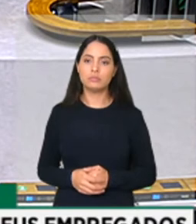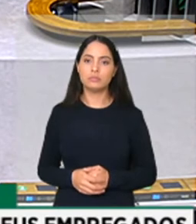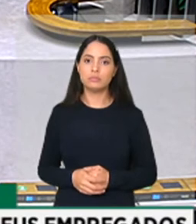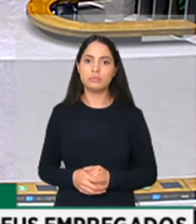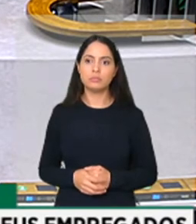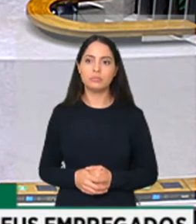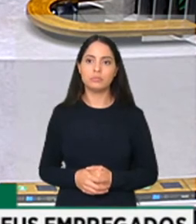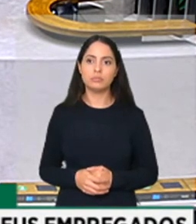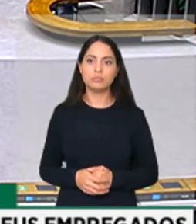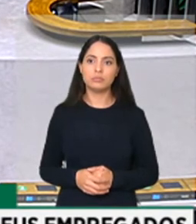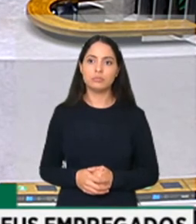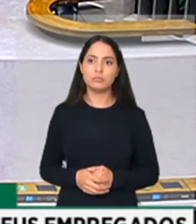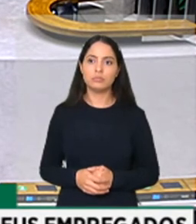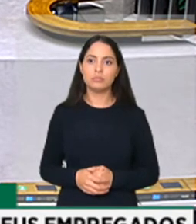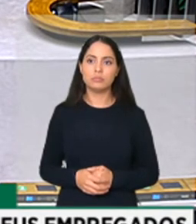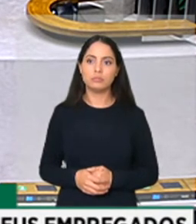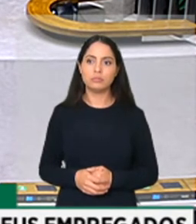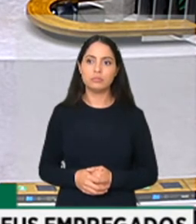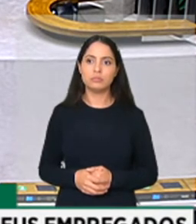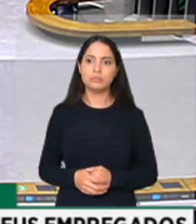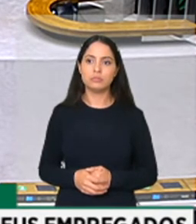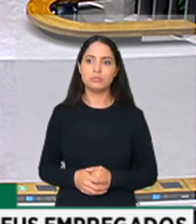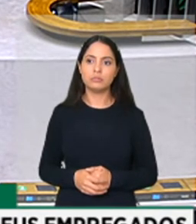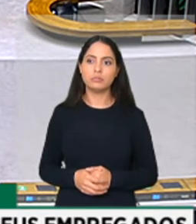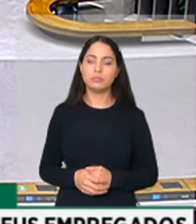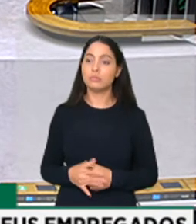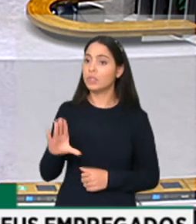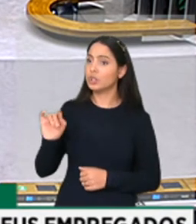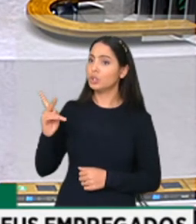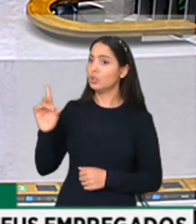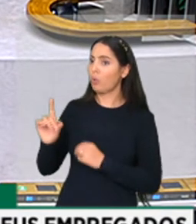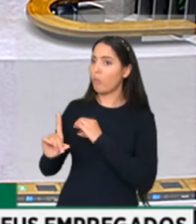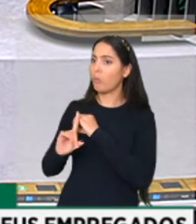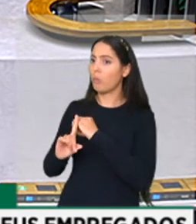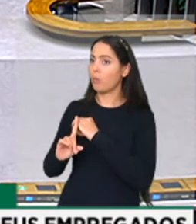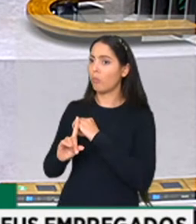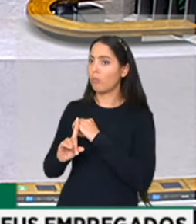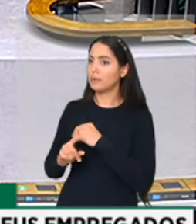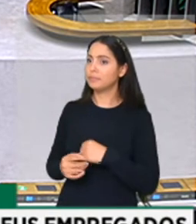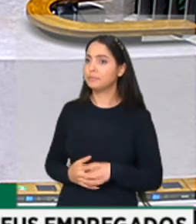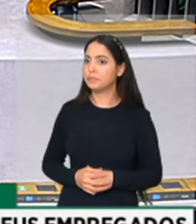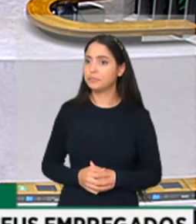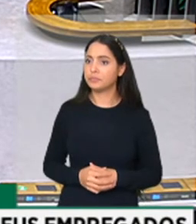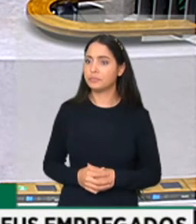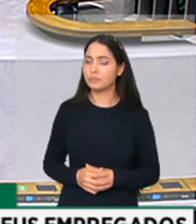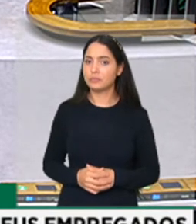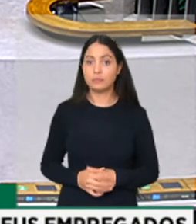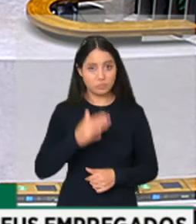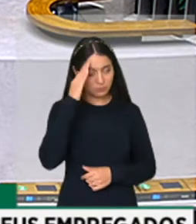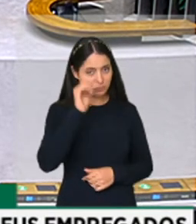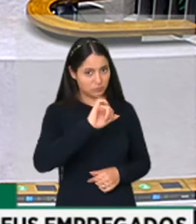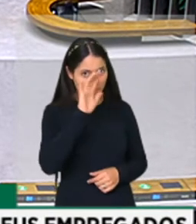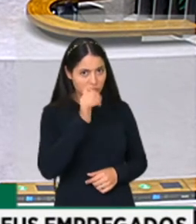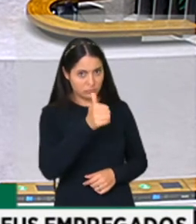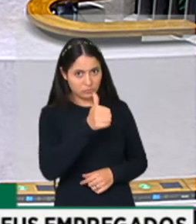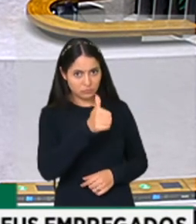OBRIGADO. -- [PRESIDENTE]: ESTÁ SEM SOM DEPUTADO CHICO D ANGELO, POIS NÃO. [DEPUTADO]: ESTÁ OUVINDO, PRESIDENTE? [PRESIDENTE]: POIS NÃO, DEPUTADO CHICO D ANGELO.